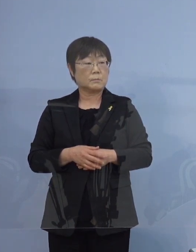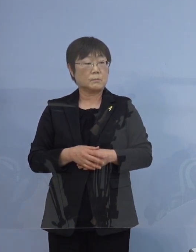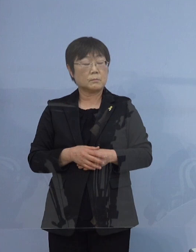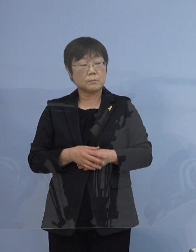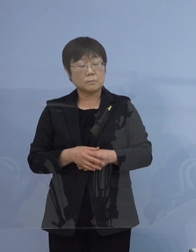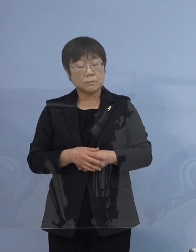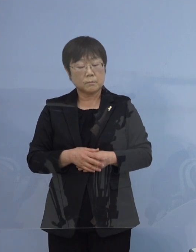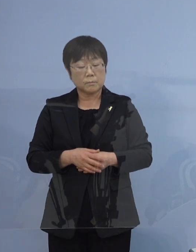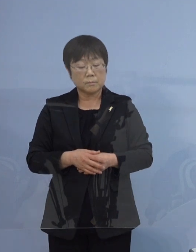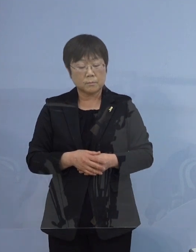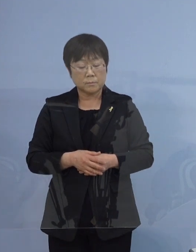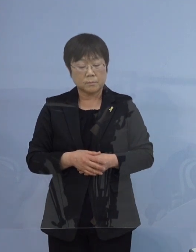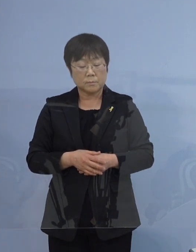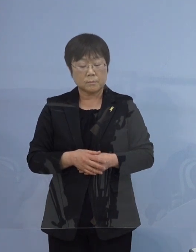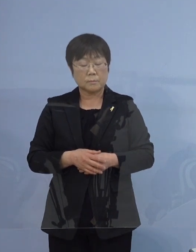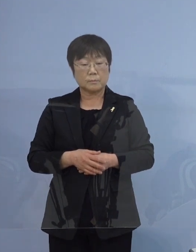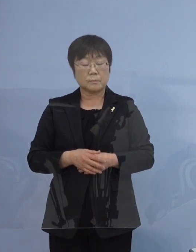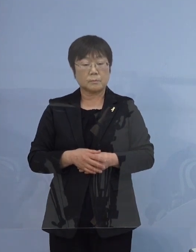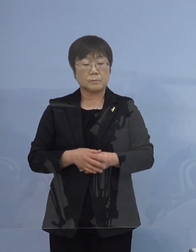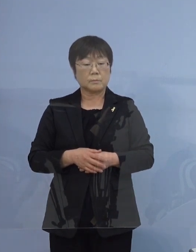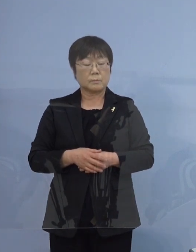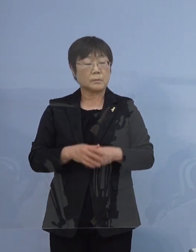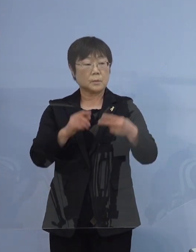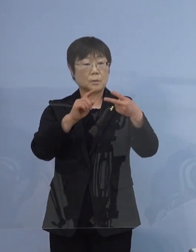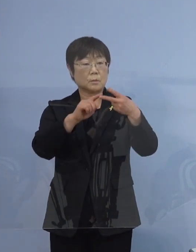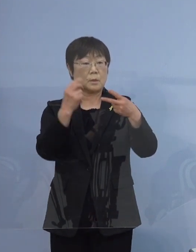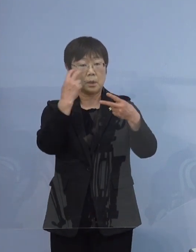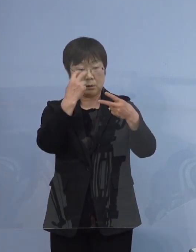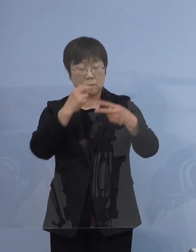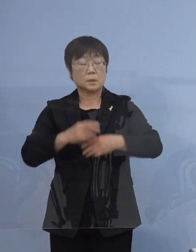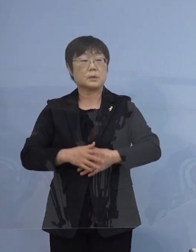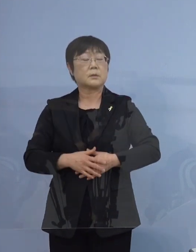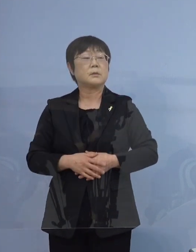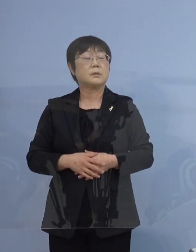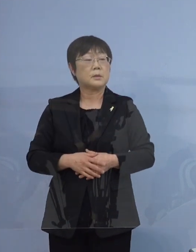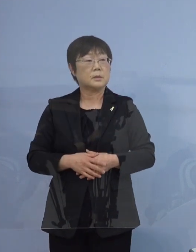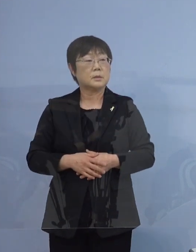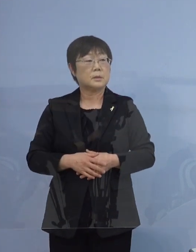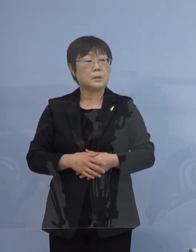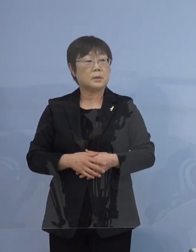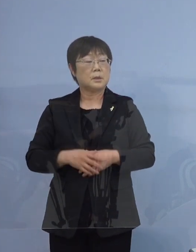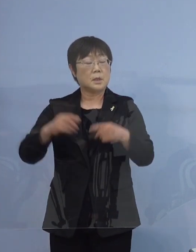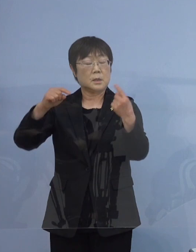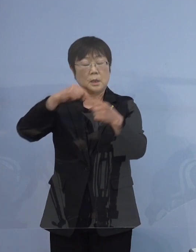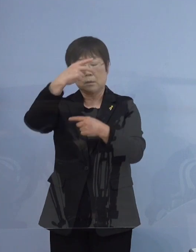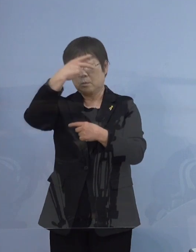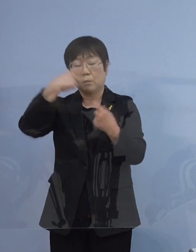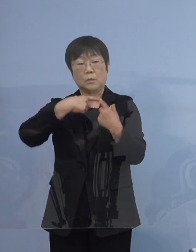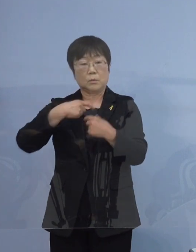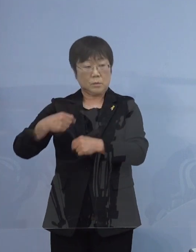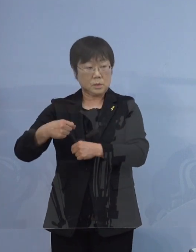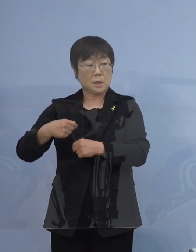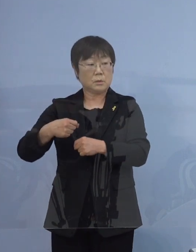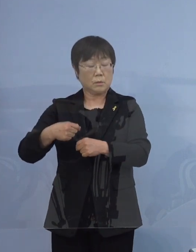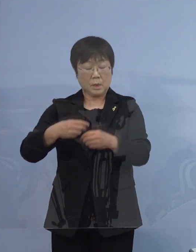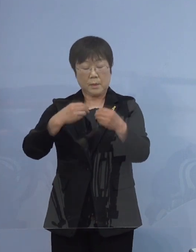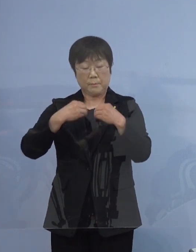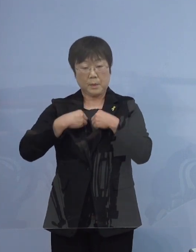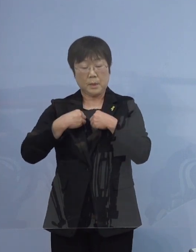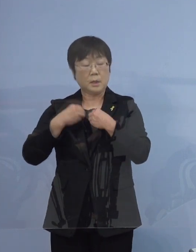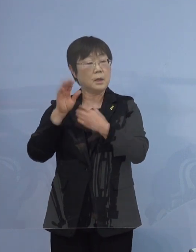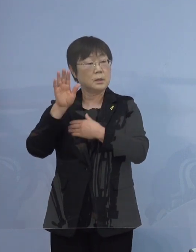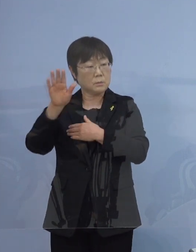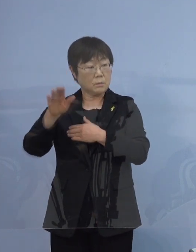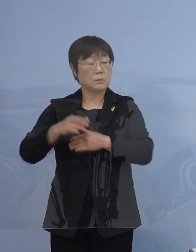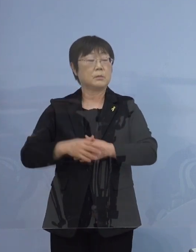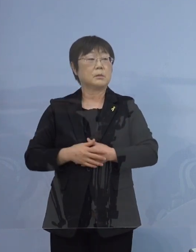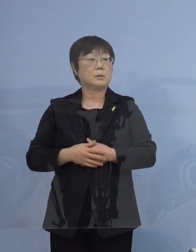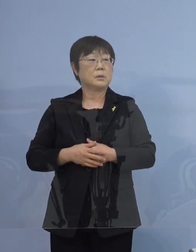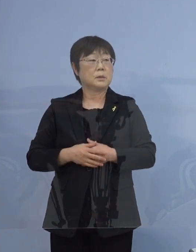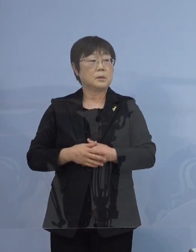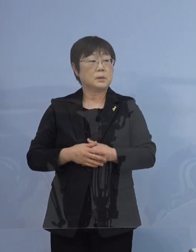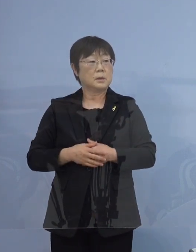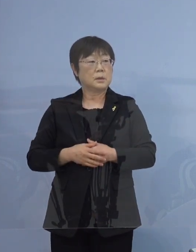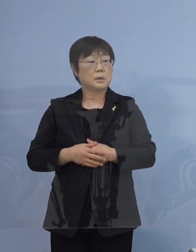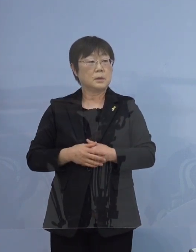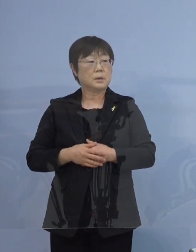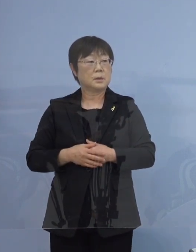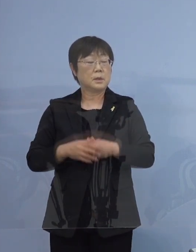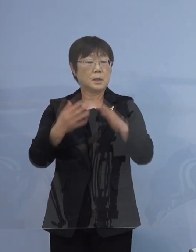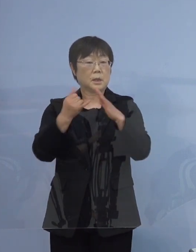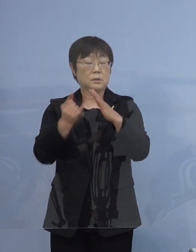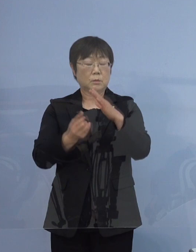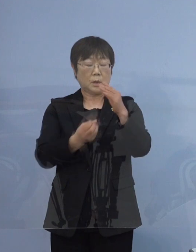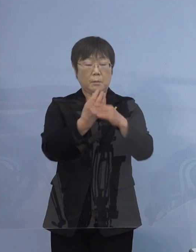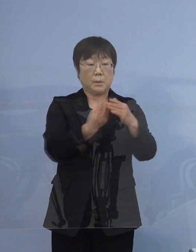確認なんですけど、この方最初に鳴門高校の生徒さんが 陽性になられてから順次感染者出たんですけども